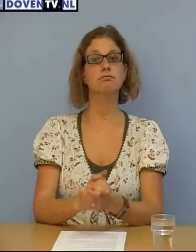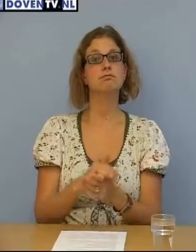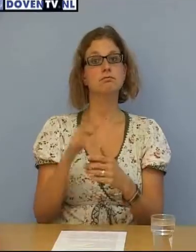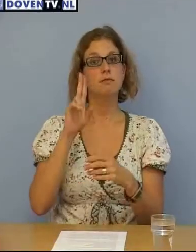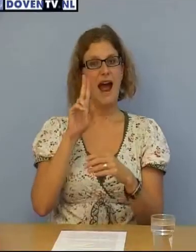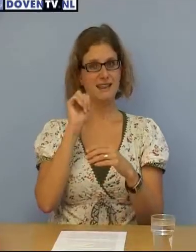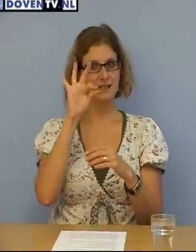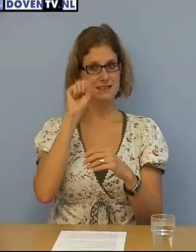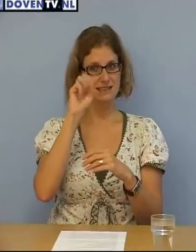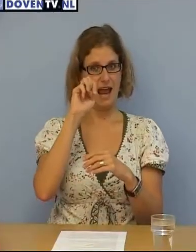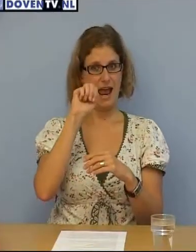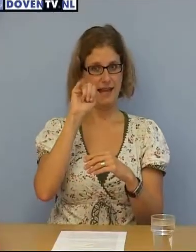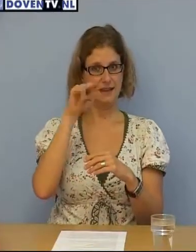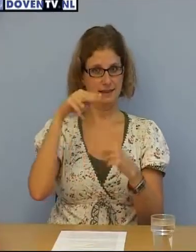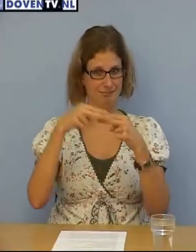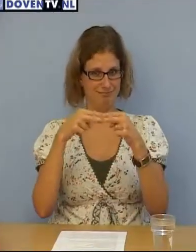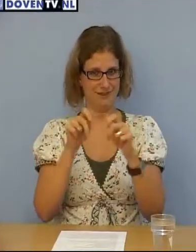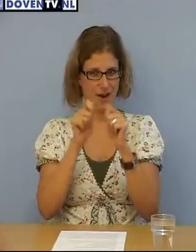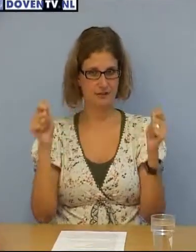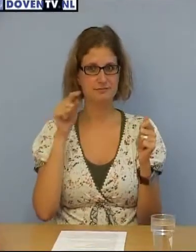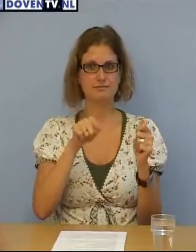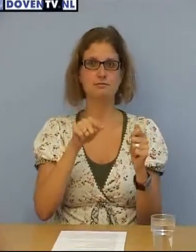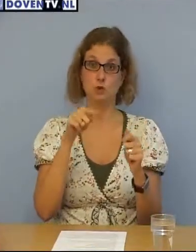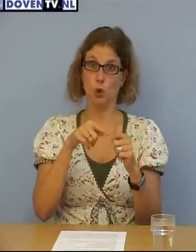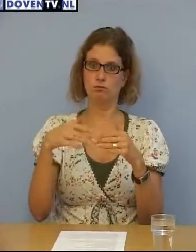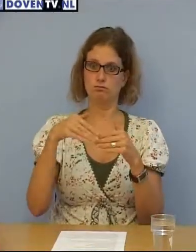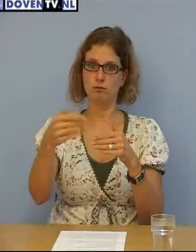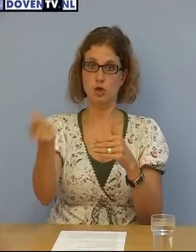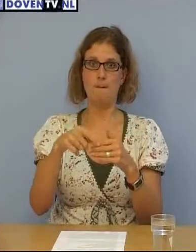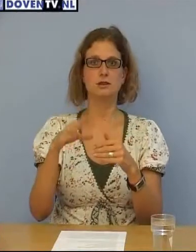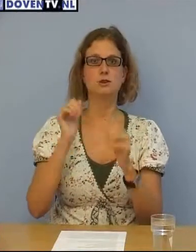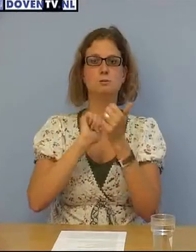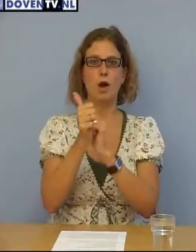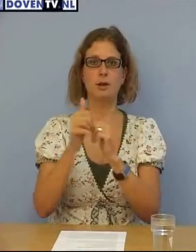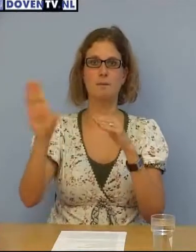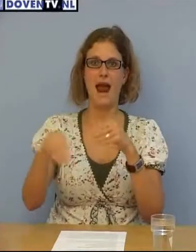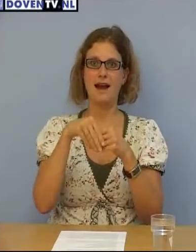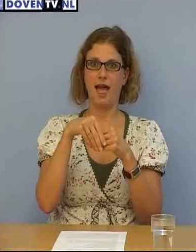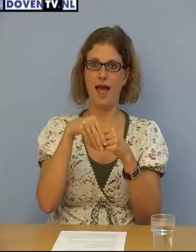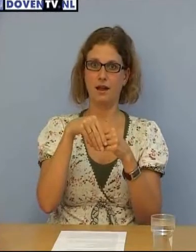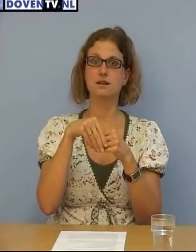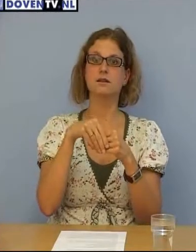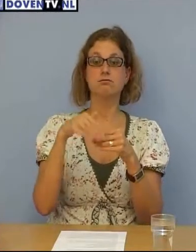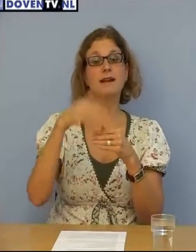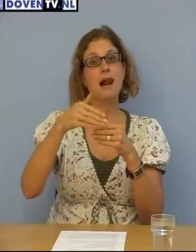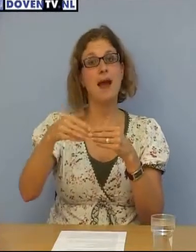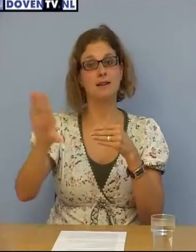Het Sein komt vanaf nu uit met een sportbijlage, waarin regelmatig...